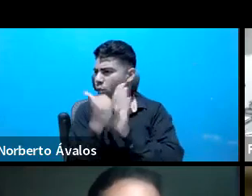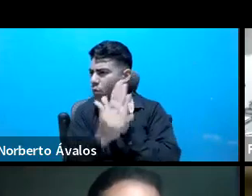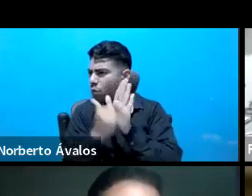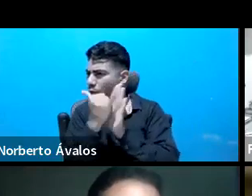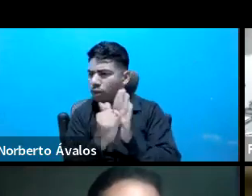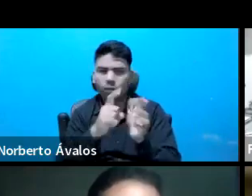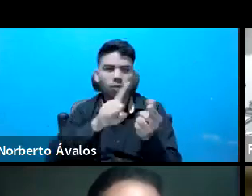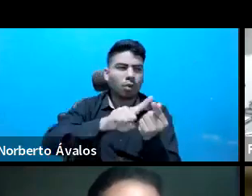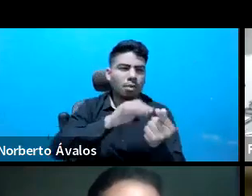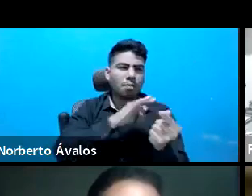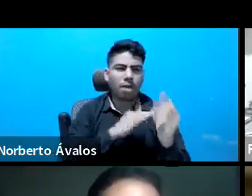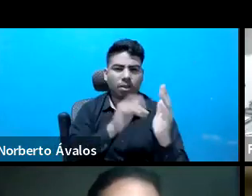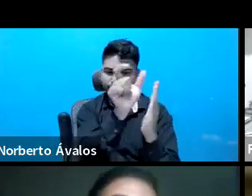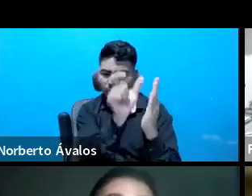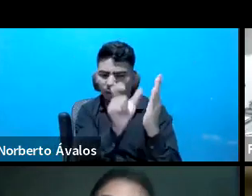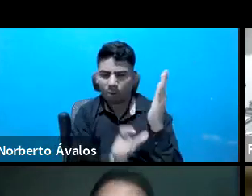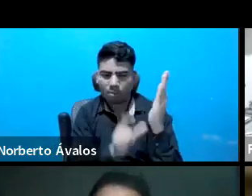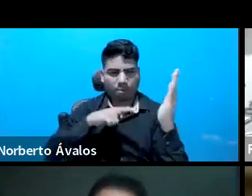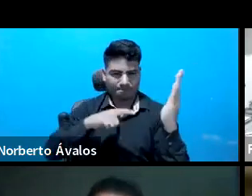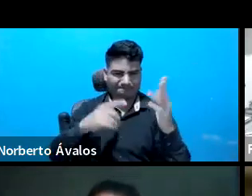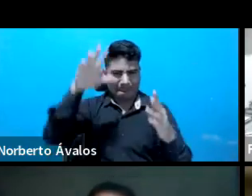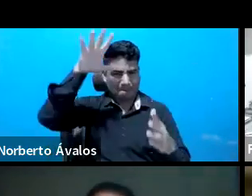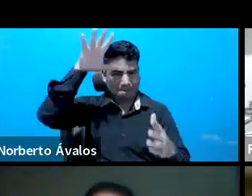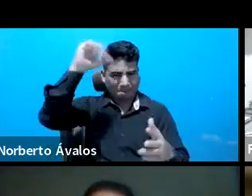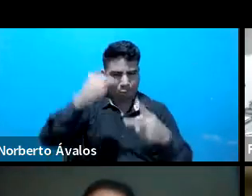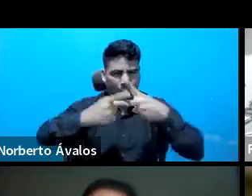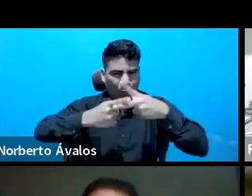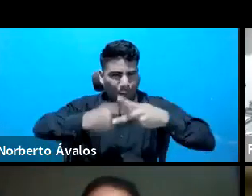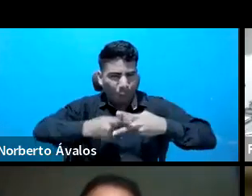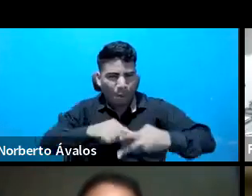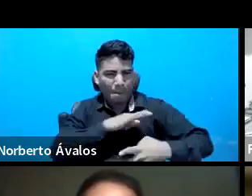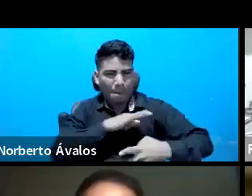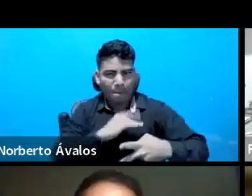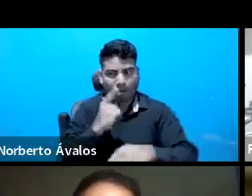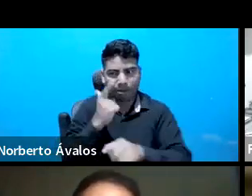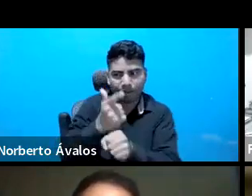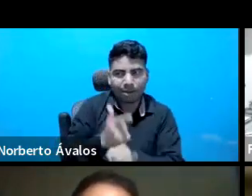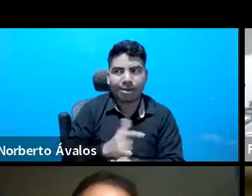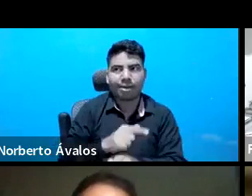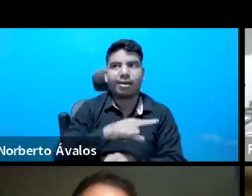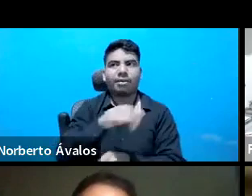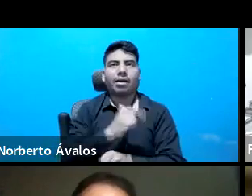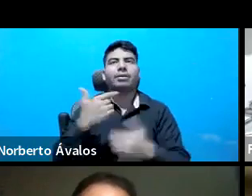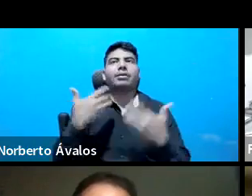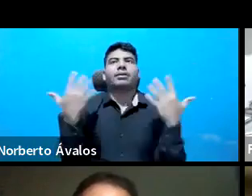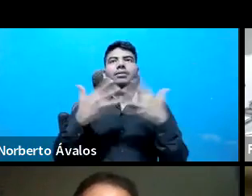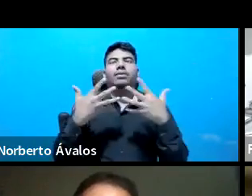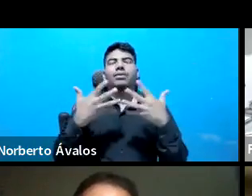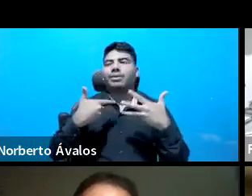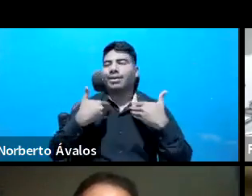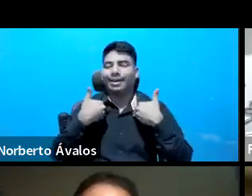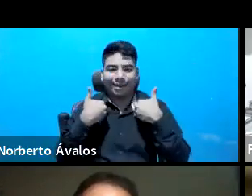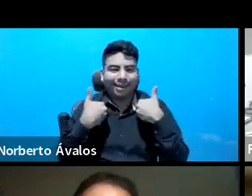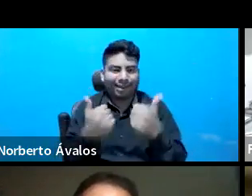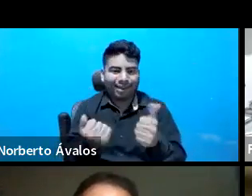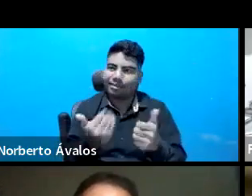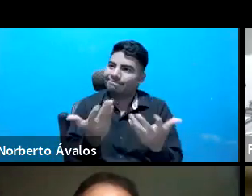que podíamos encontrar en conceptos matemáticos y me di cuenta y me di cuenta de que era